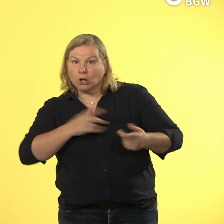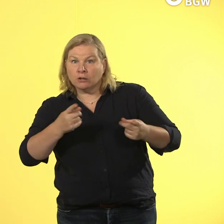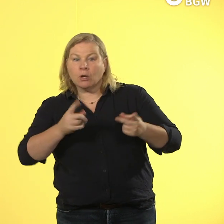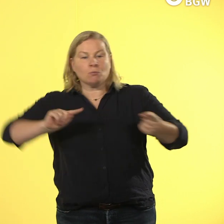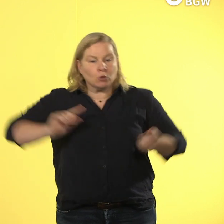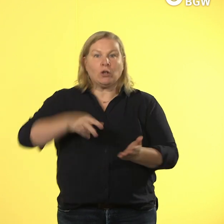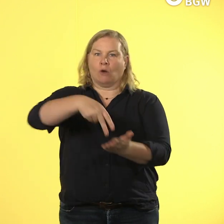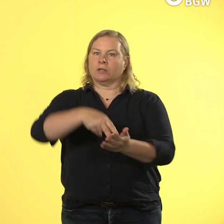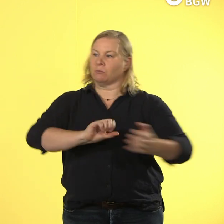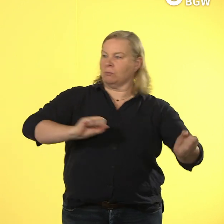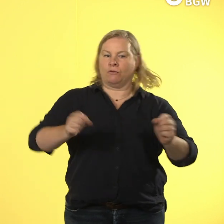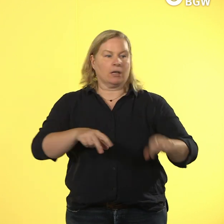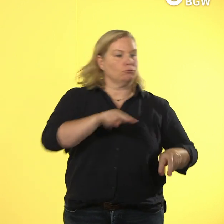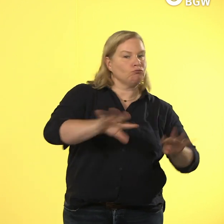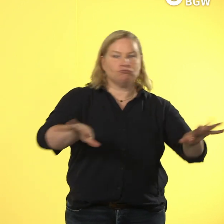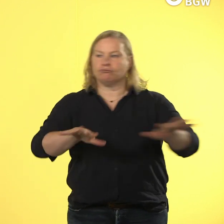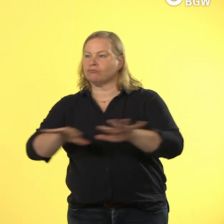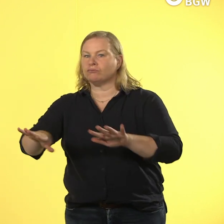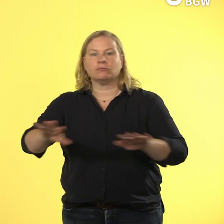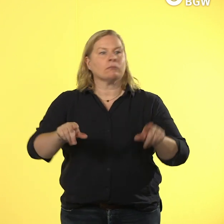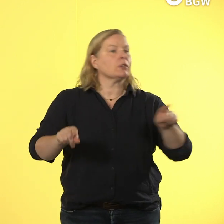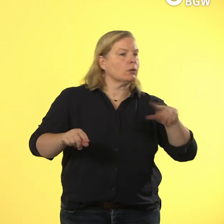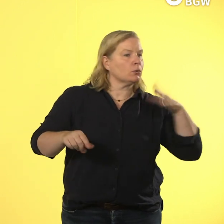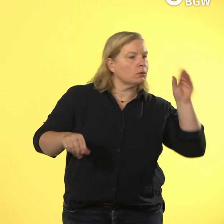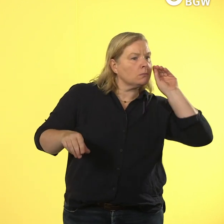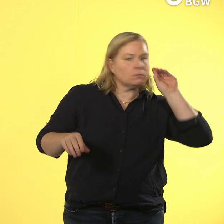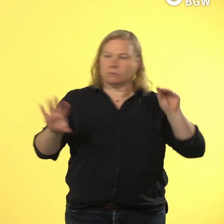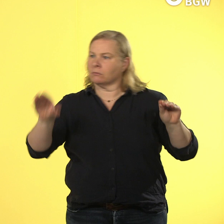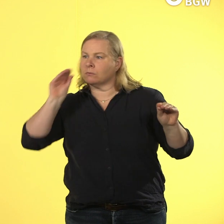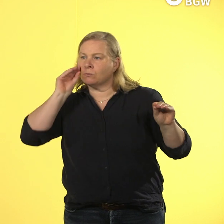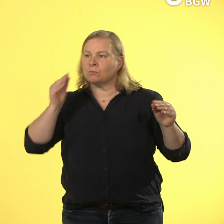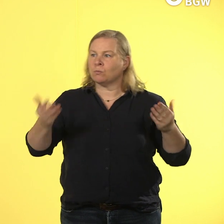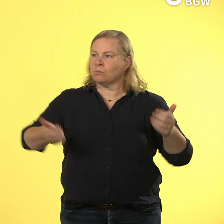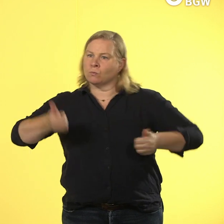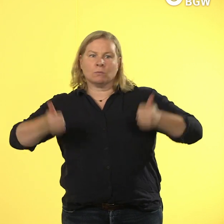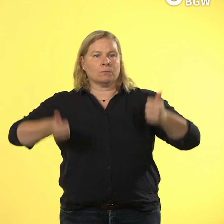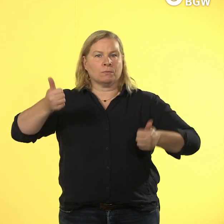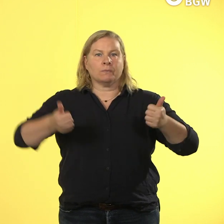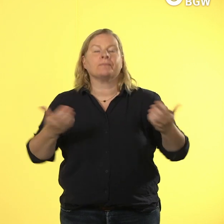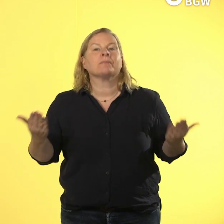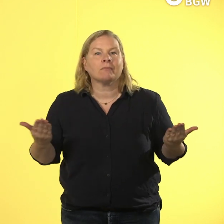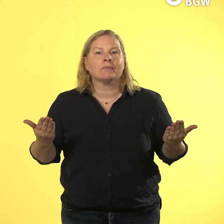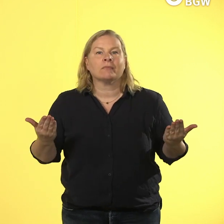Im übertragenen Sinne wollen Sie das Modell der vier Ohren widerlegen. In Klammern: Das wird Ihnen ganz lässig gelingen.